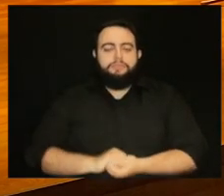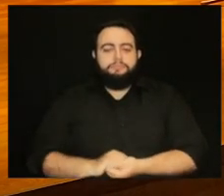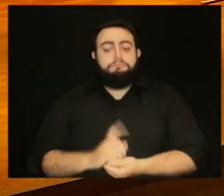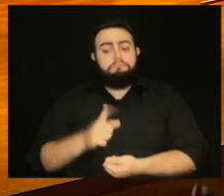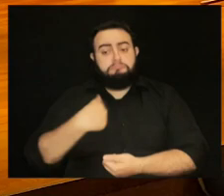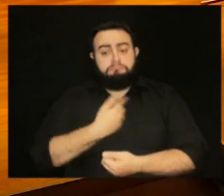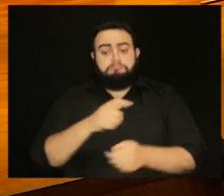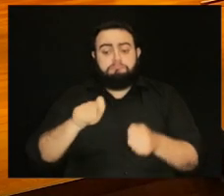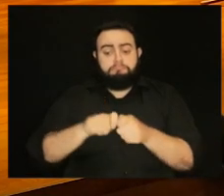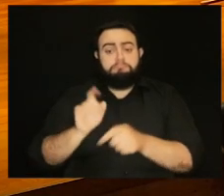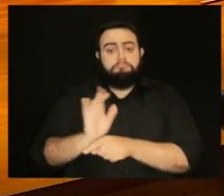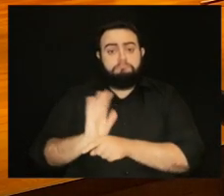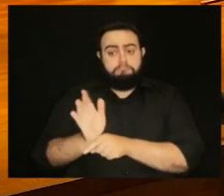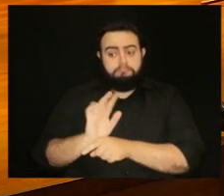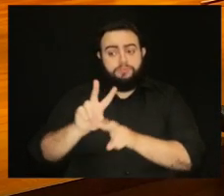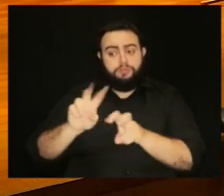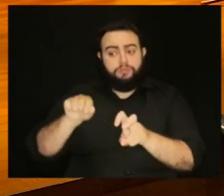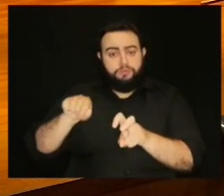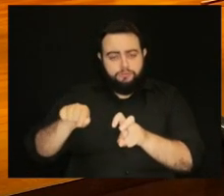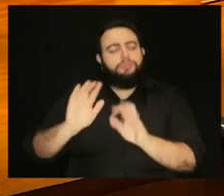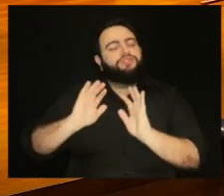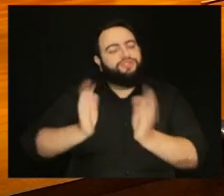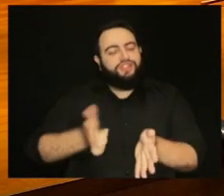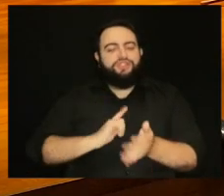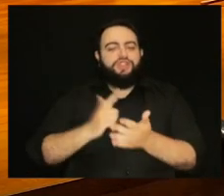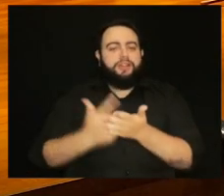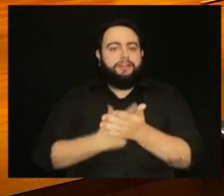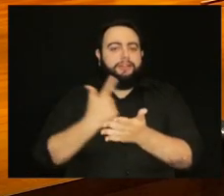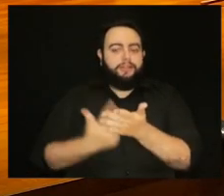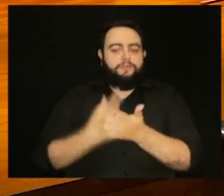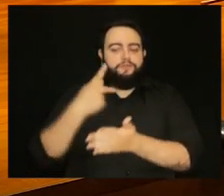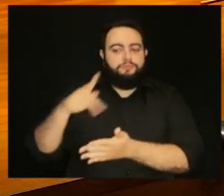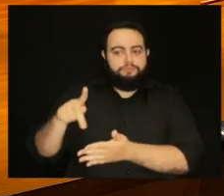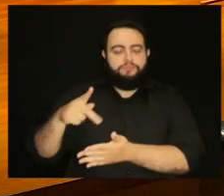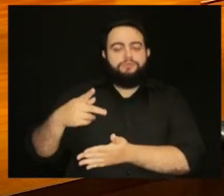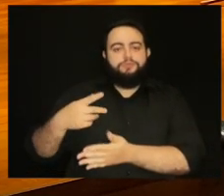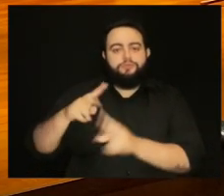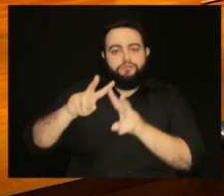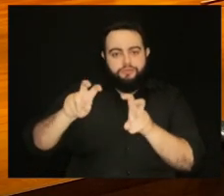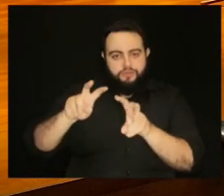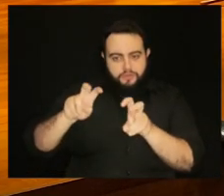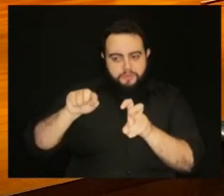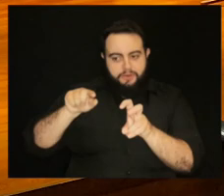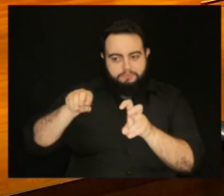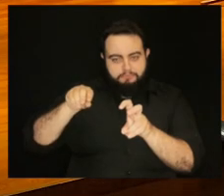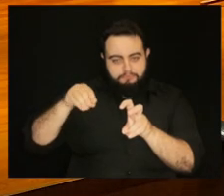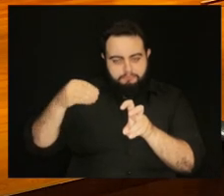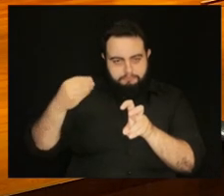Octávio Dutra, já tinha saído um livro sobre o Octávio Dutra, escrito pelo Hardy Vedana, um pesquisador daqui